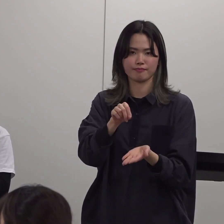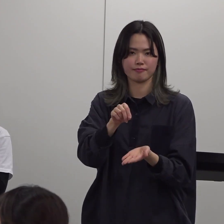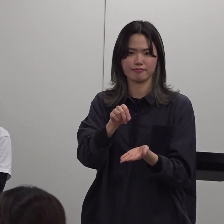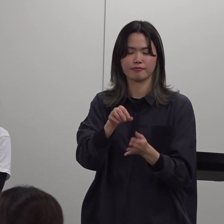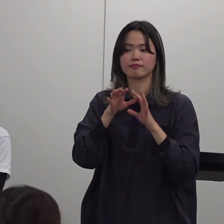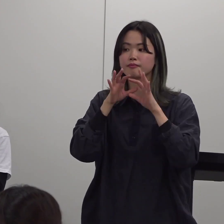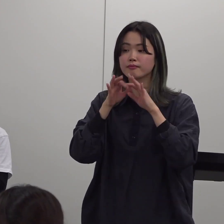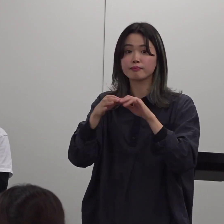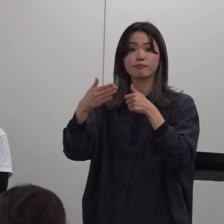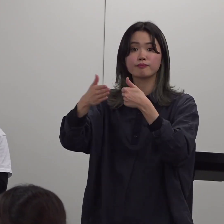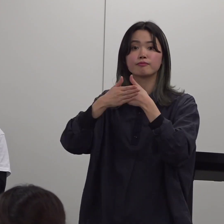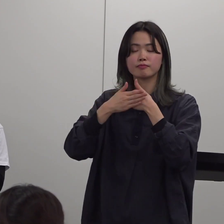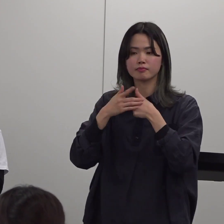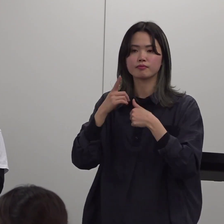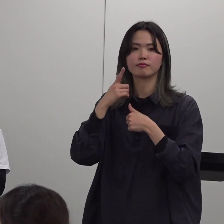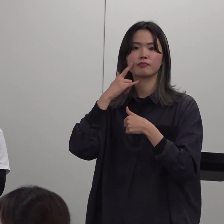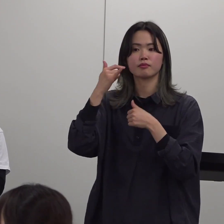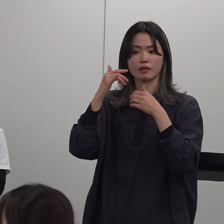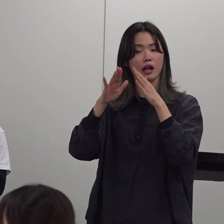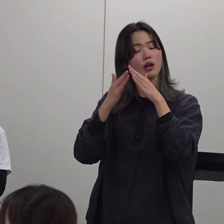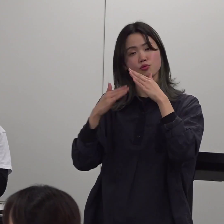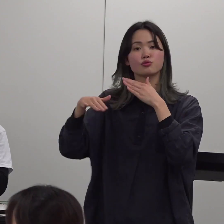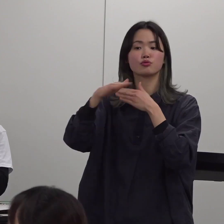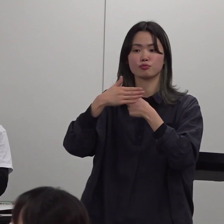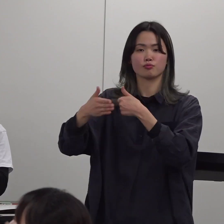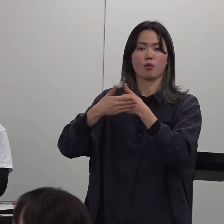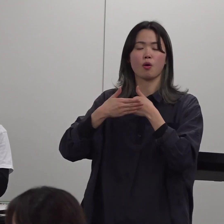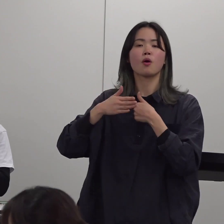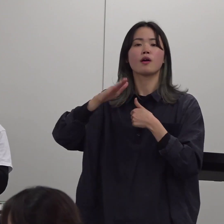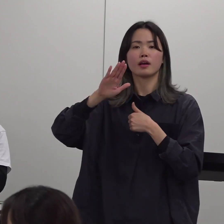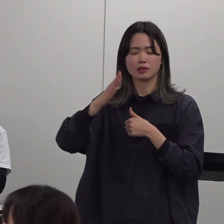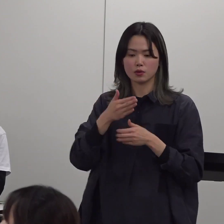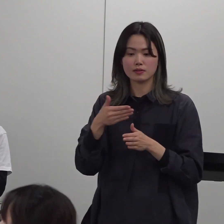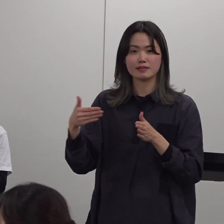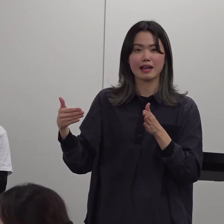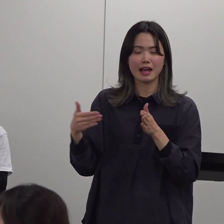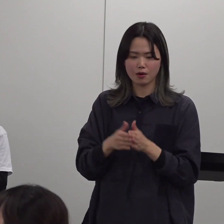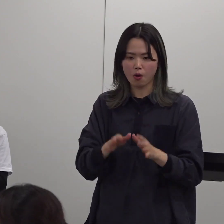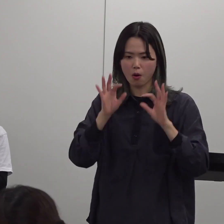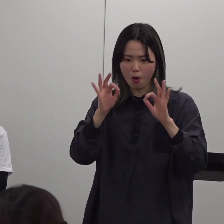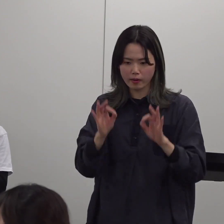一番大 好きなお父さんが最後okくれたっていうのでやっぱり一番大好きな お父さんなんですね